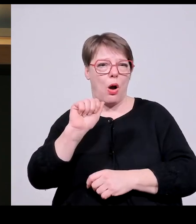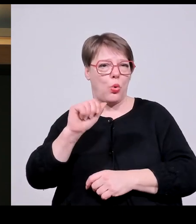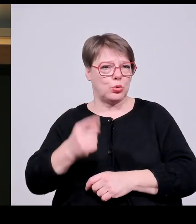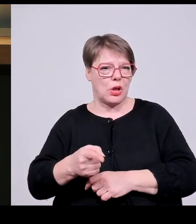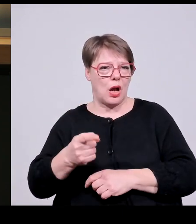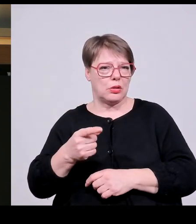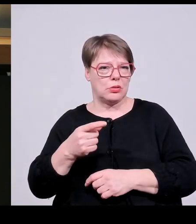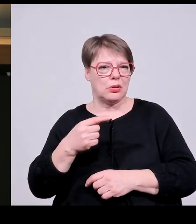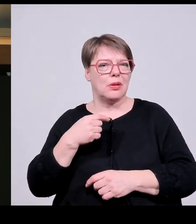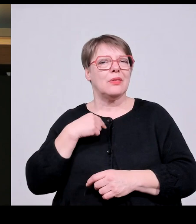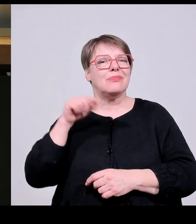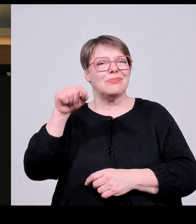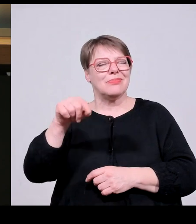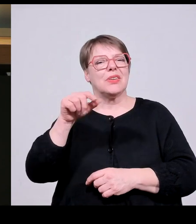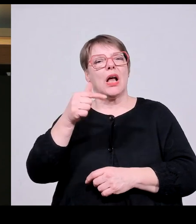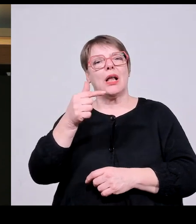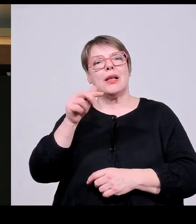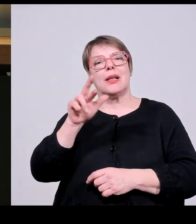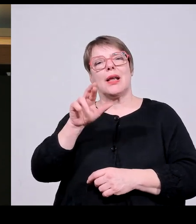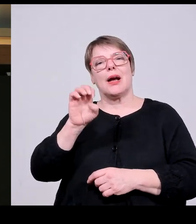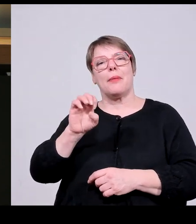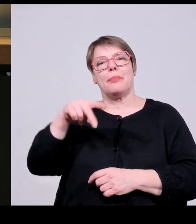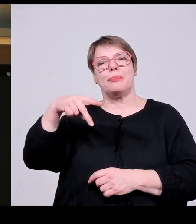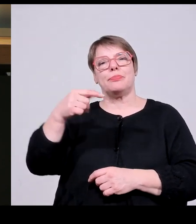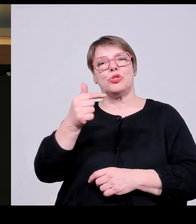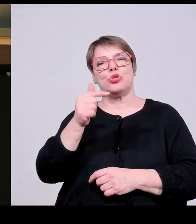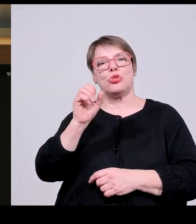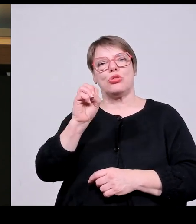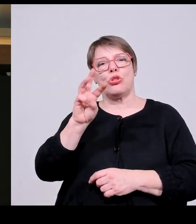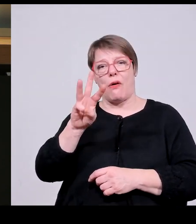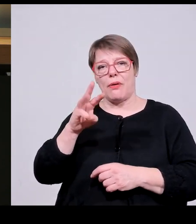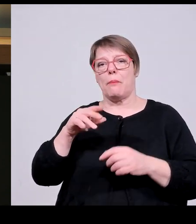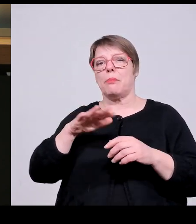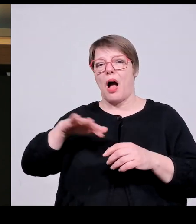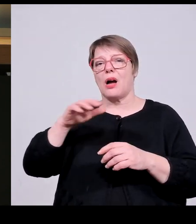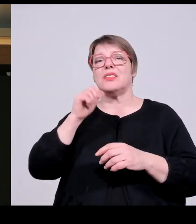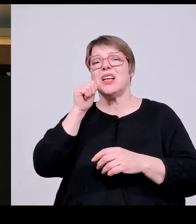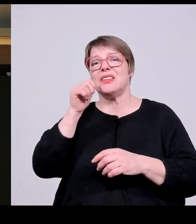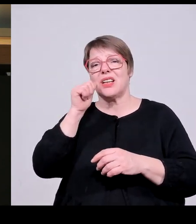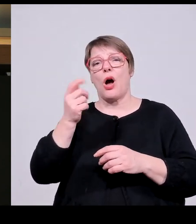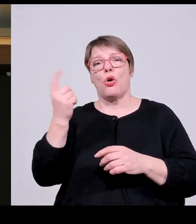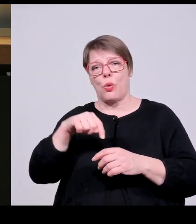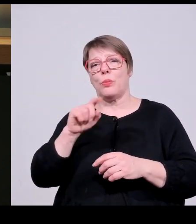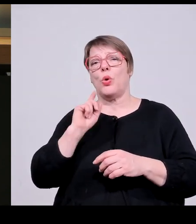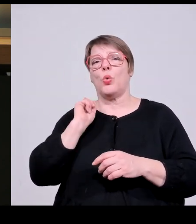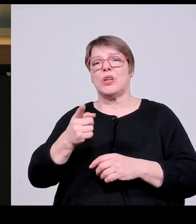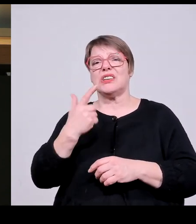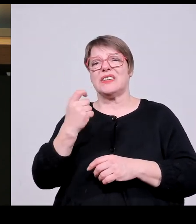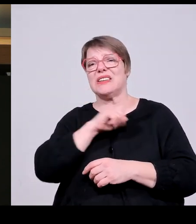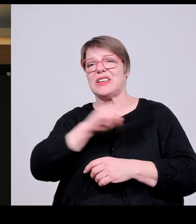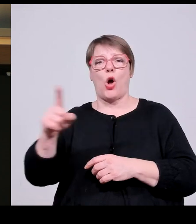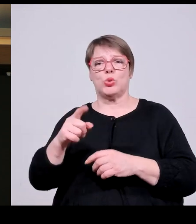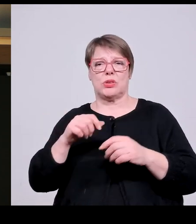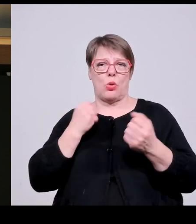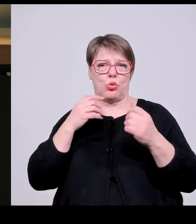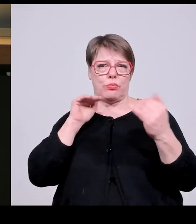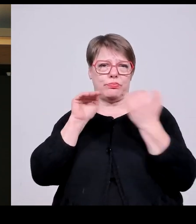werden, weil hier keine Mehrheit in dieser Linkskoalition zum Weiterbau der A 100 ist Und genauso ist es bei der TV, wo